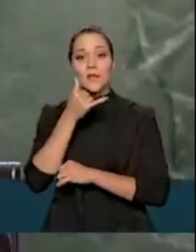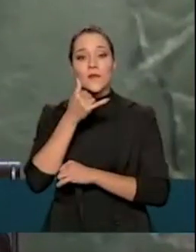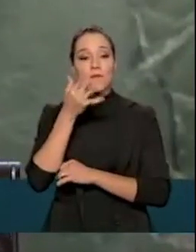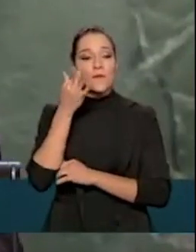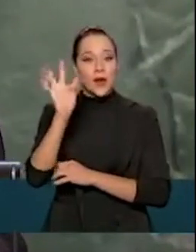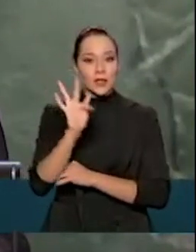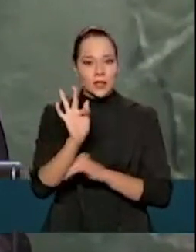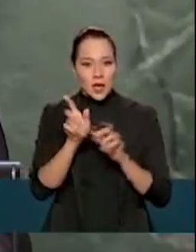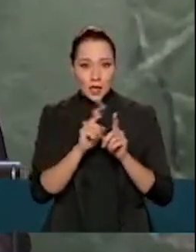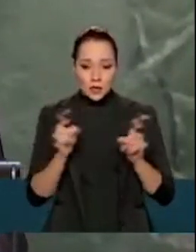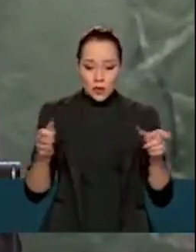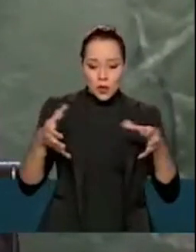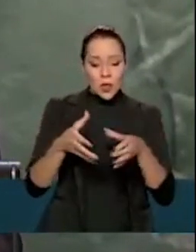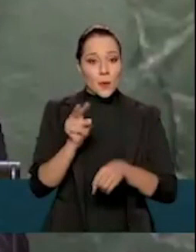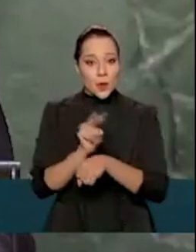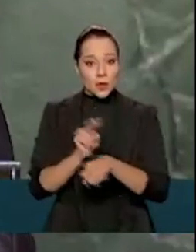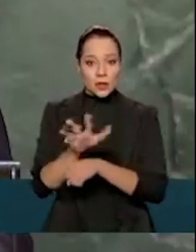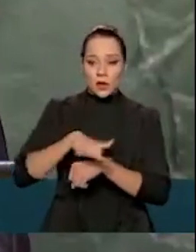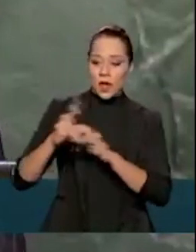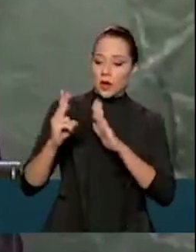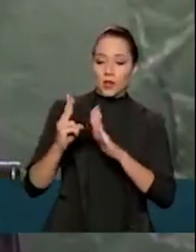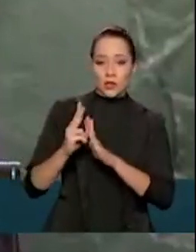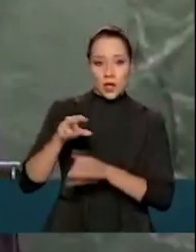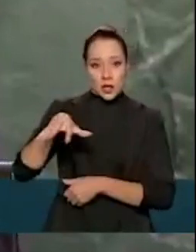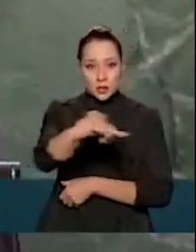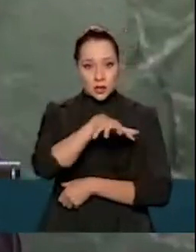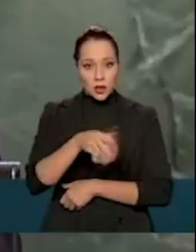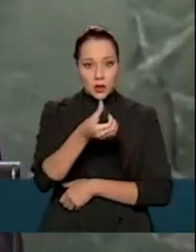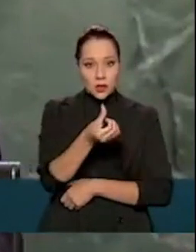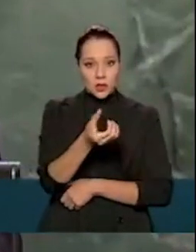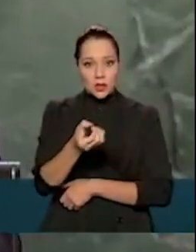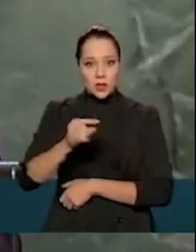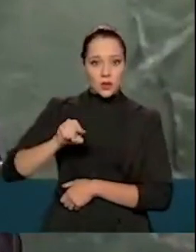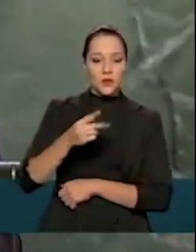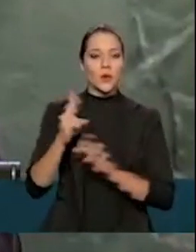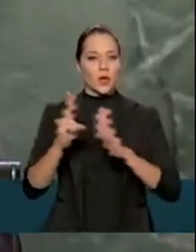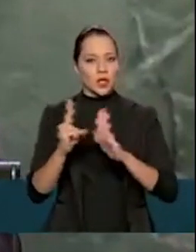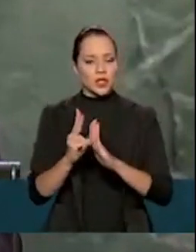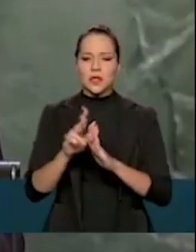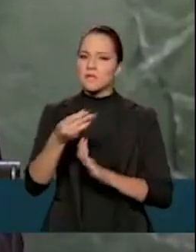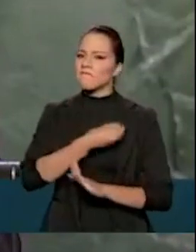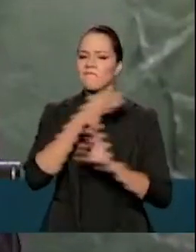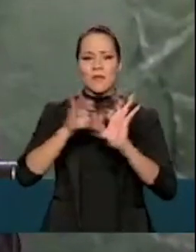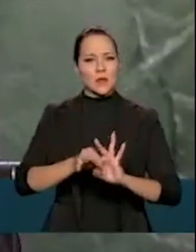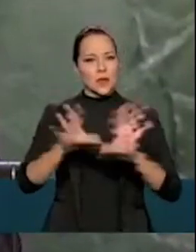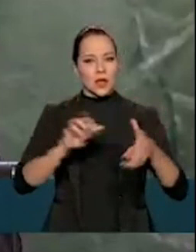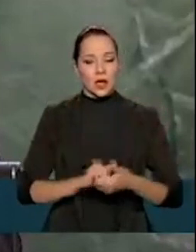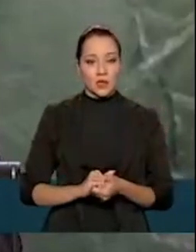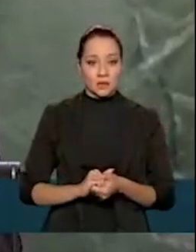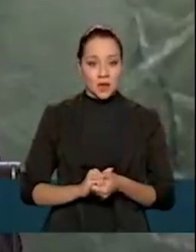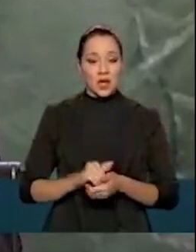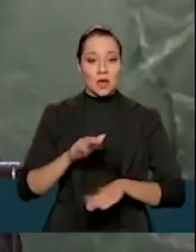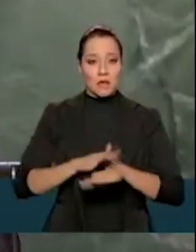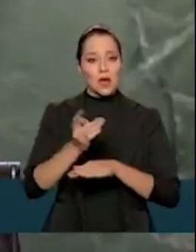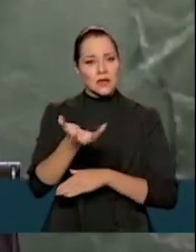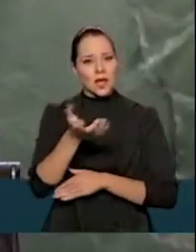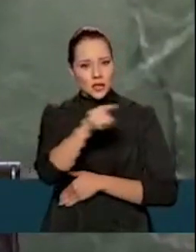indígenas nessas regiões 600 mil indígenas vivem em liberdade e cada vez mais desejo utilizar suas